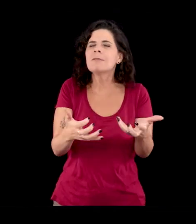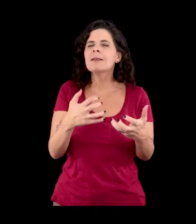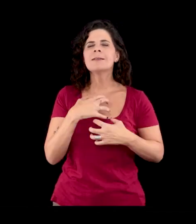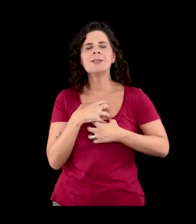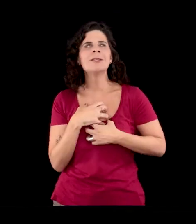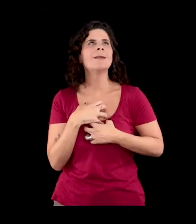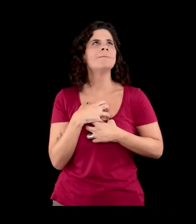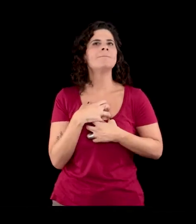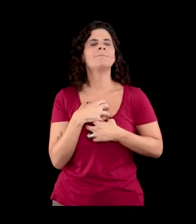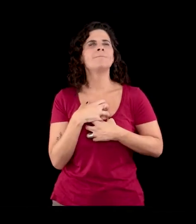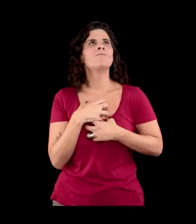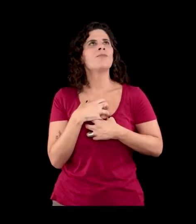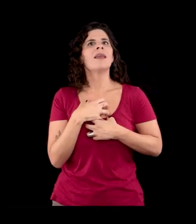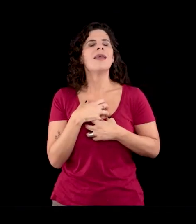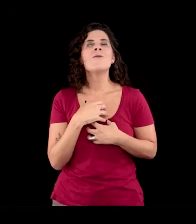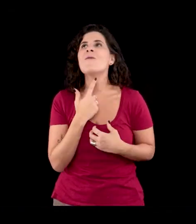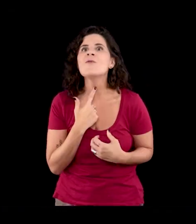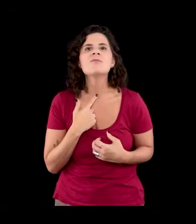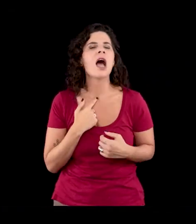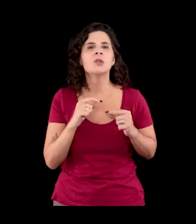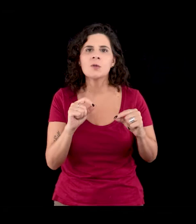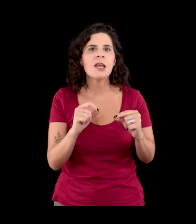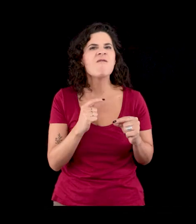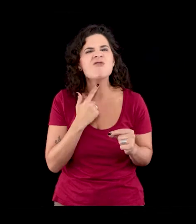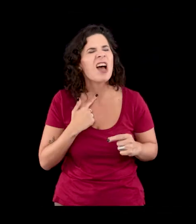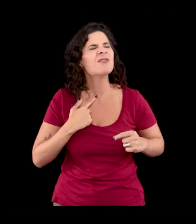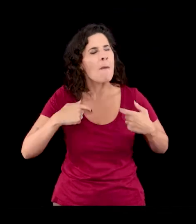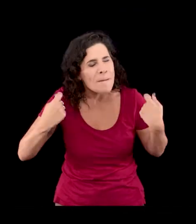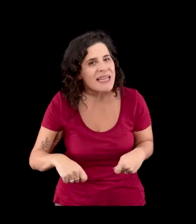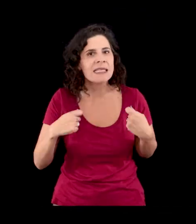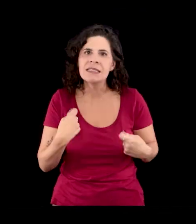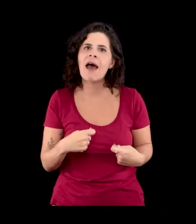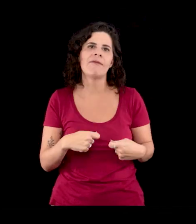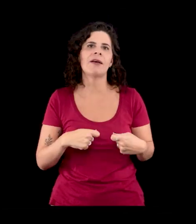porque me sentia convulsivamente com a necessidade